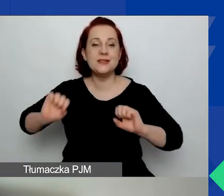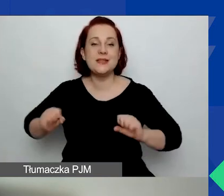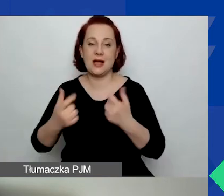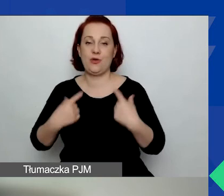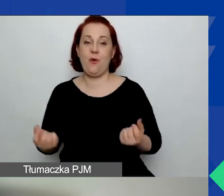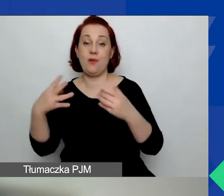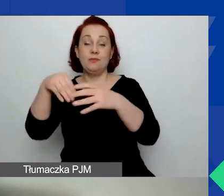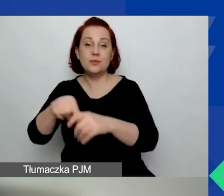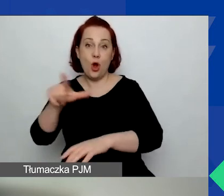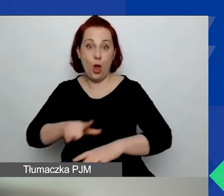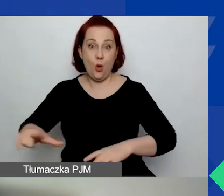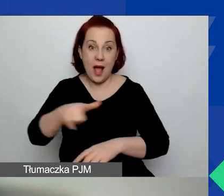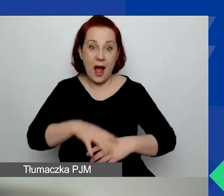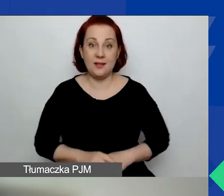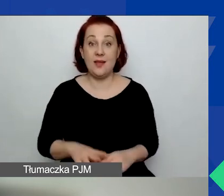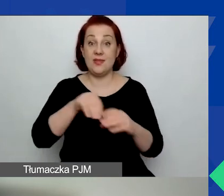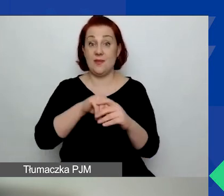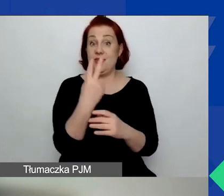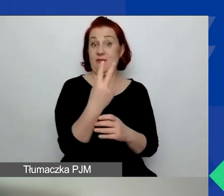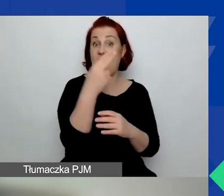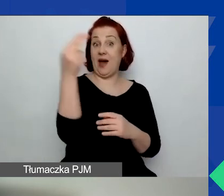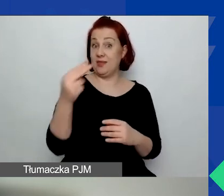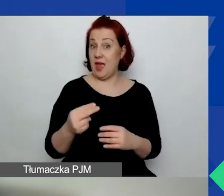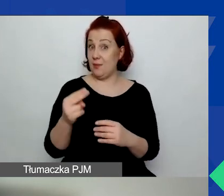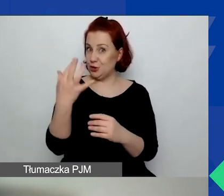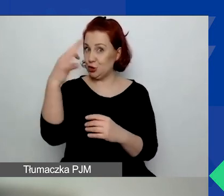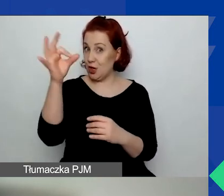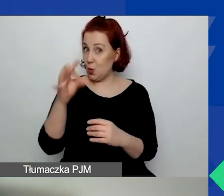Tutaj mamy dwa tematy o znaczeniu szczególnym: działalność strażnicza